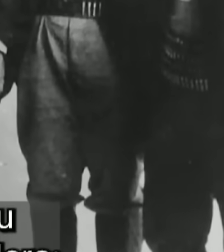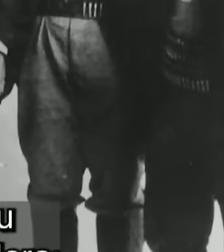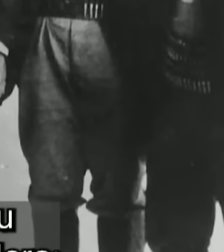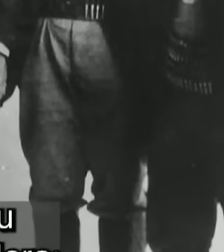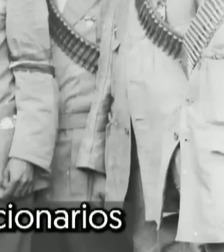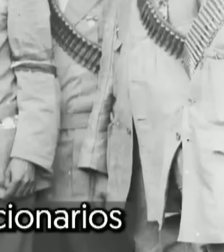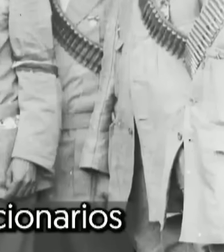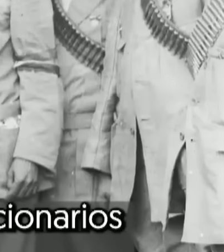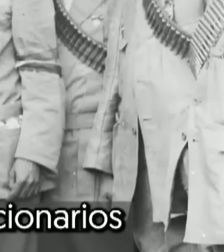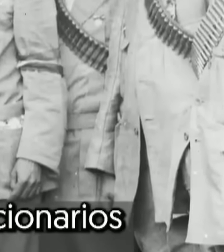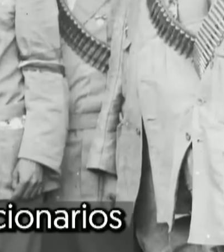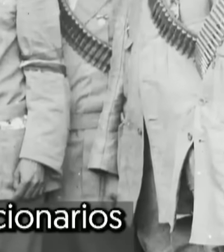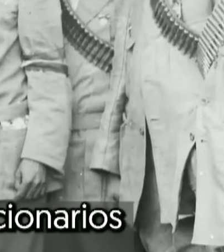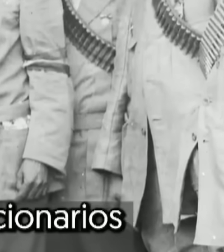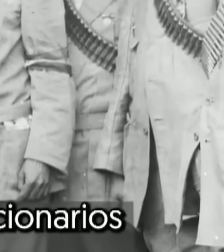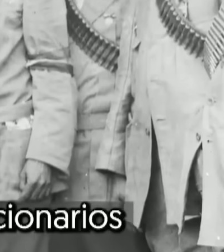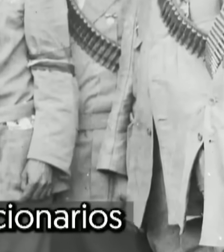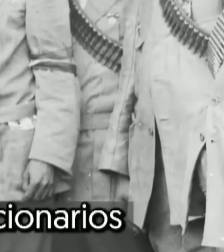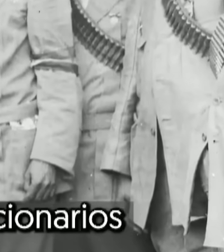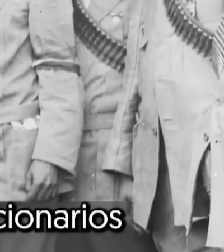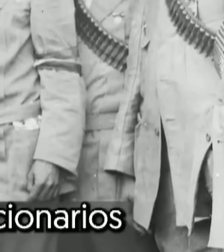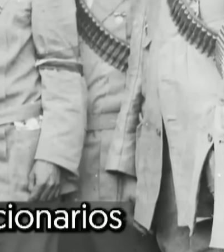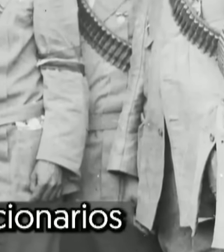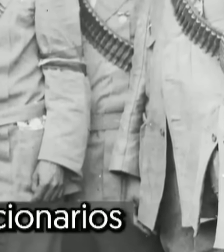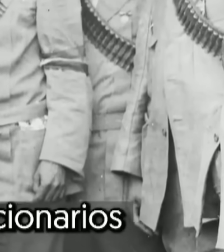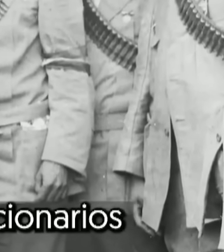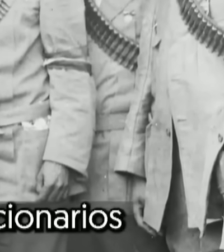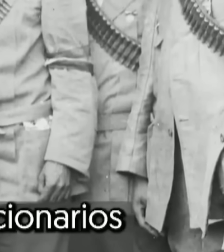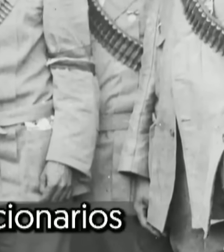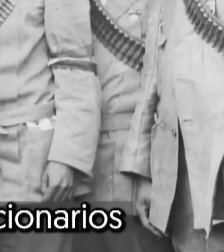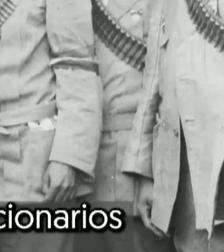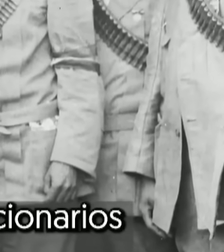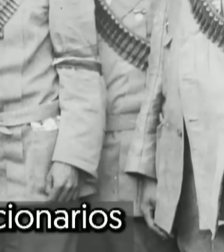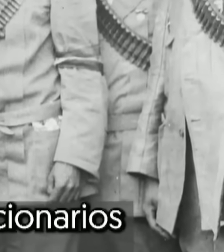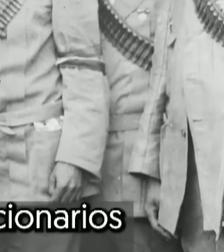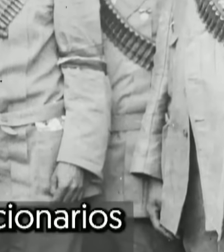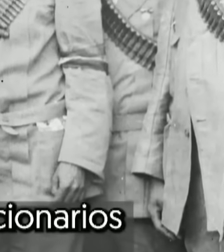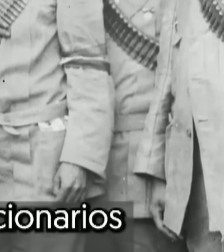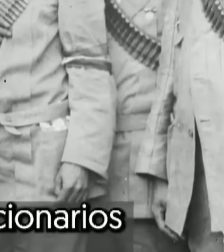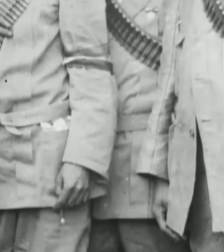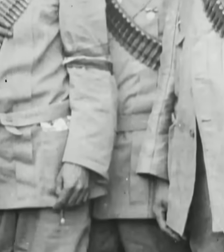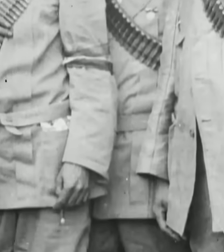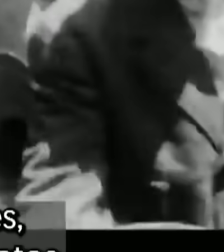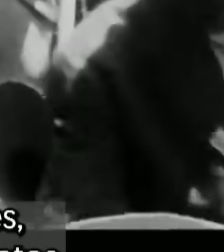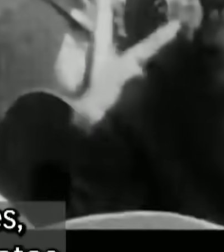y Madero en el sur Emiliano Zapata y otros jefes revolucionarios fueron los arquífices del triunfo